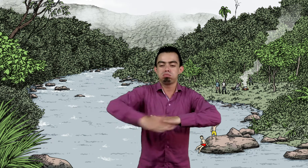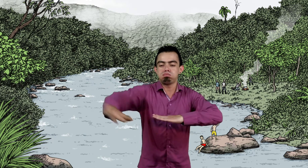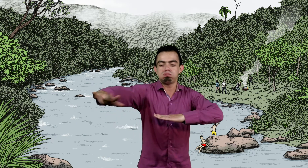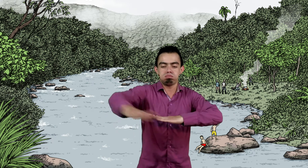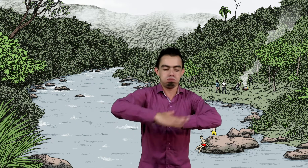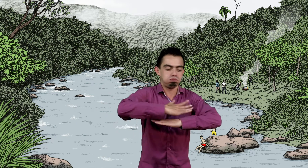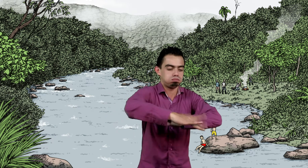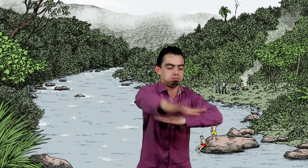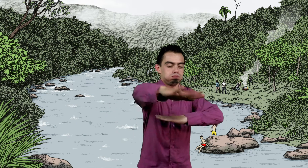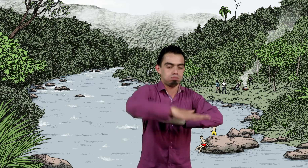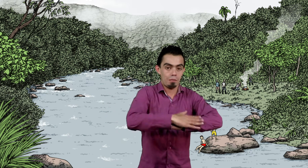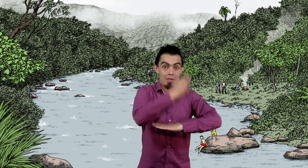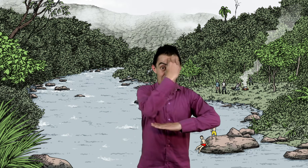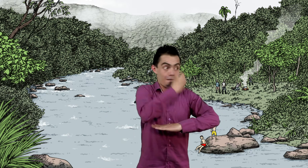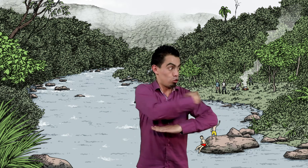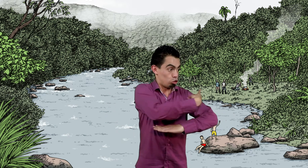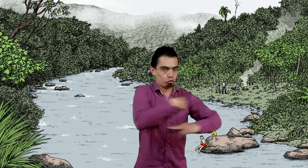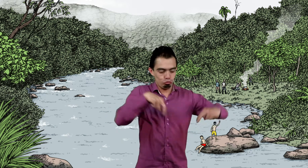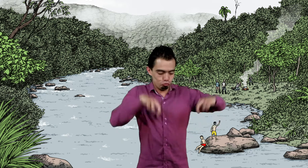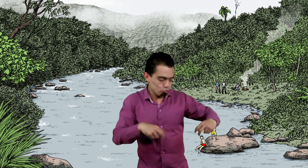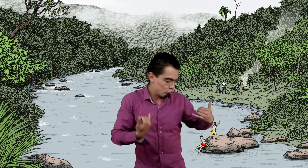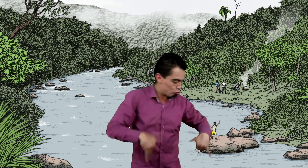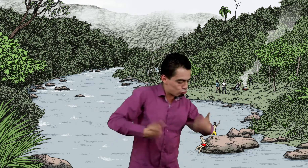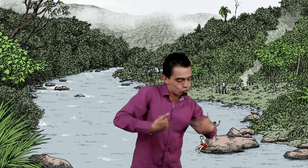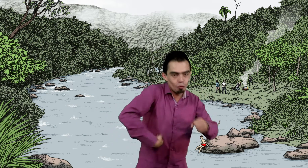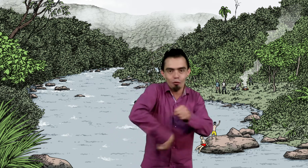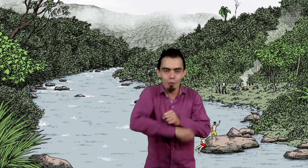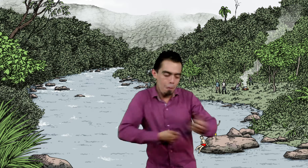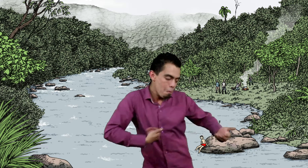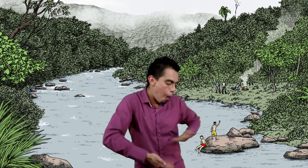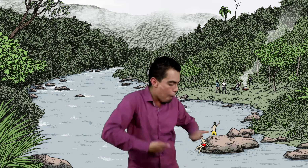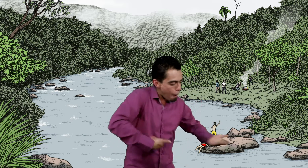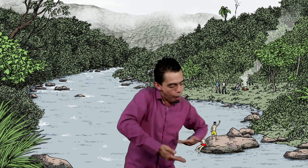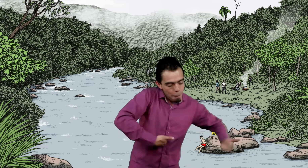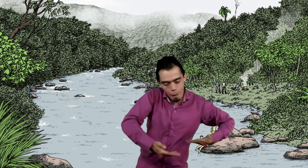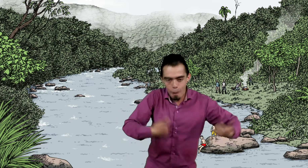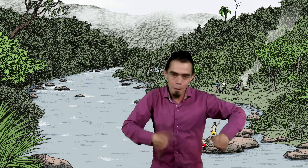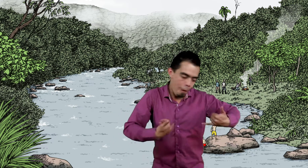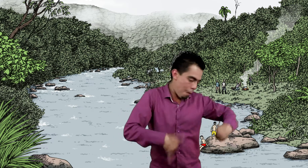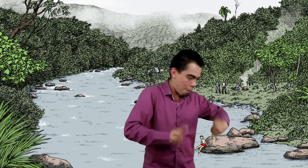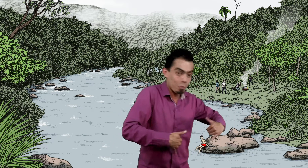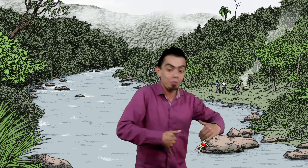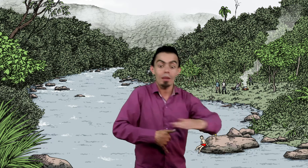Mientras Enrique y yo jugábamos fútbol en la playa,